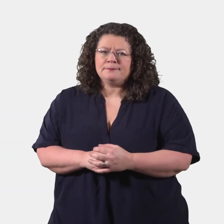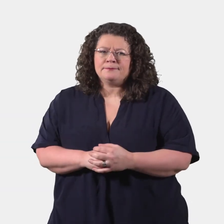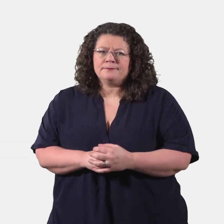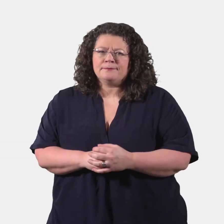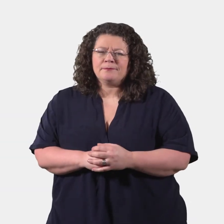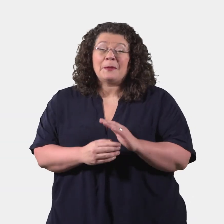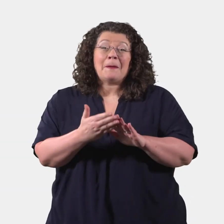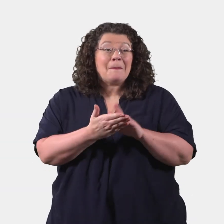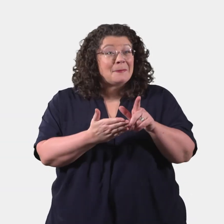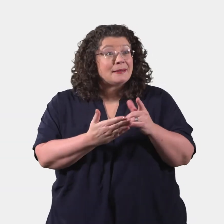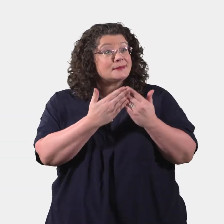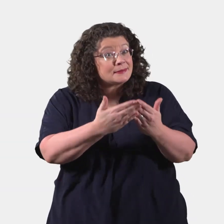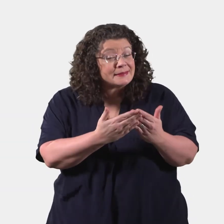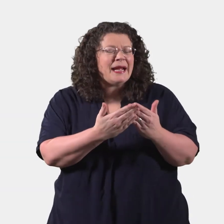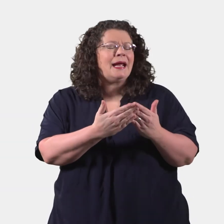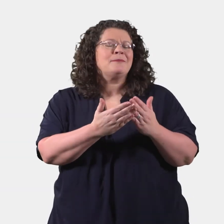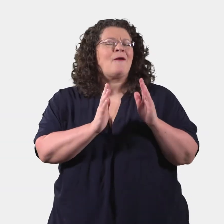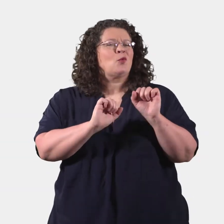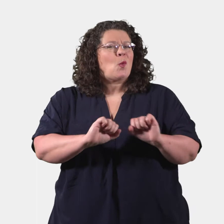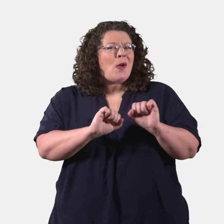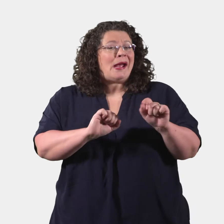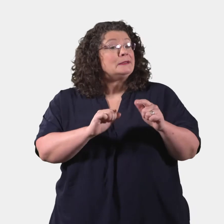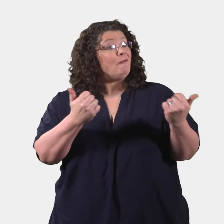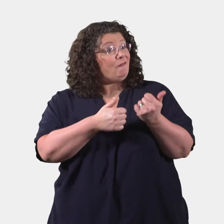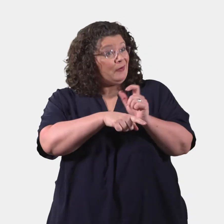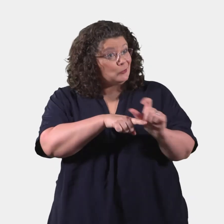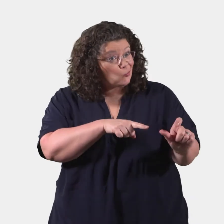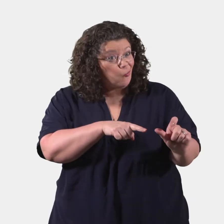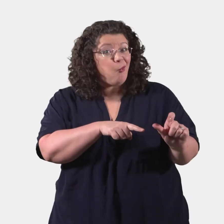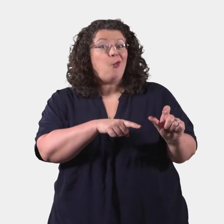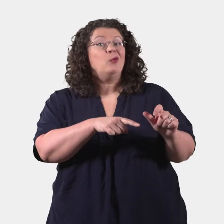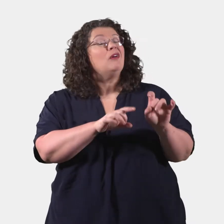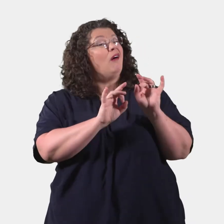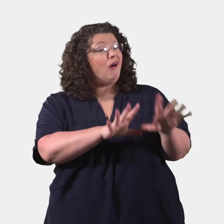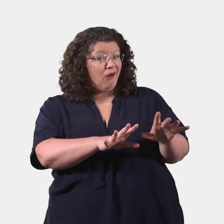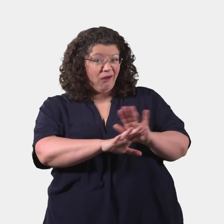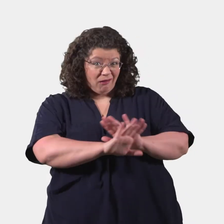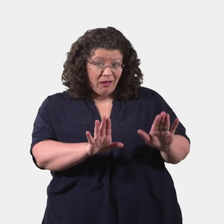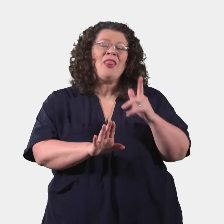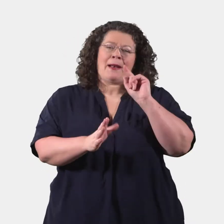Fyddwch chi ddim yn gallu cael Lwfans Gofalwyr nes eich bod chi wedi gorffen eich cwrs chi.